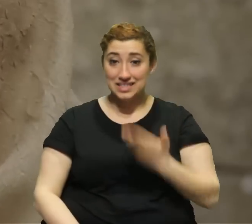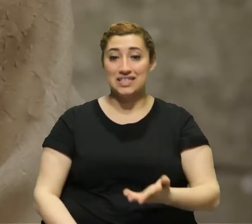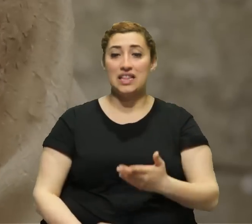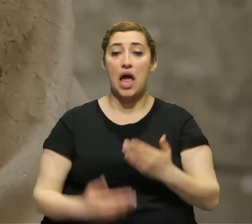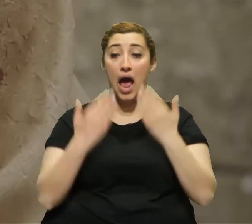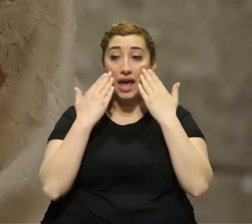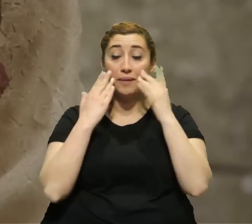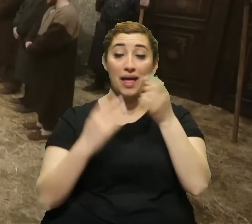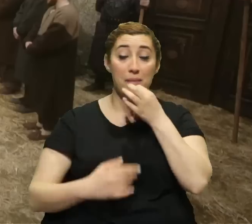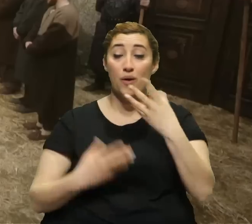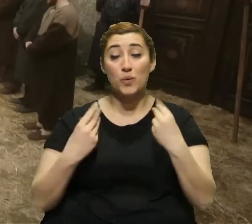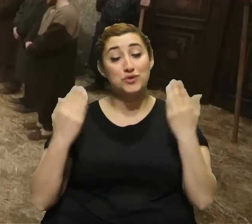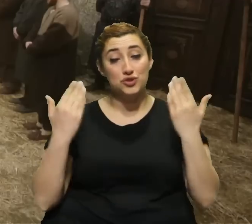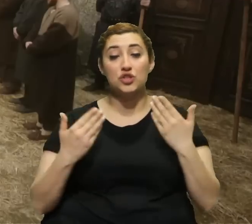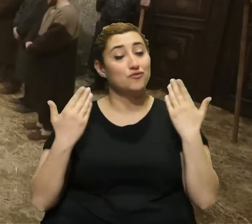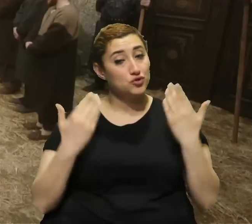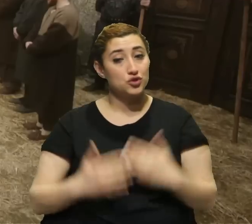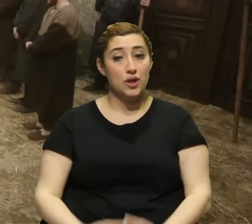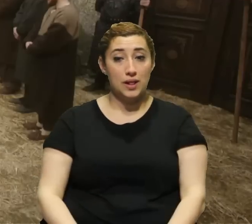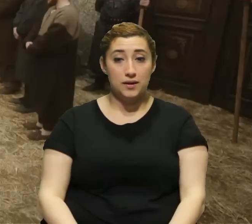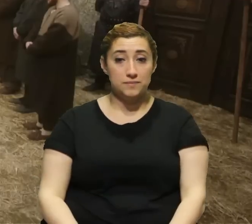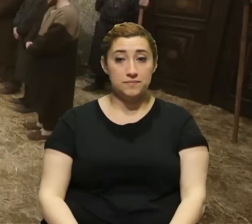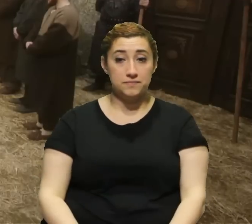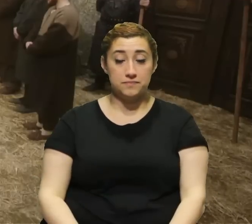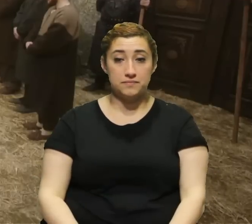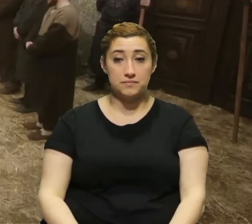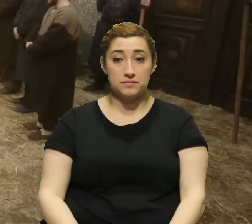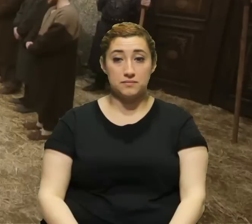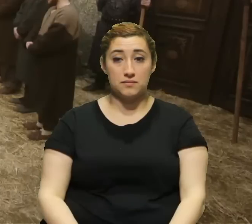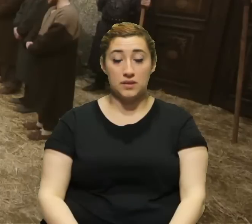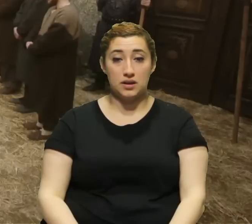Hayırlı haberle inşallah. -(Hep bir ağızdan) İnşallah, inşallah.